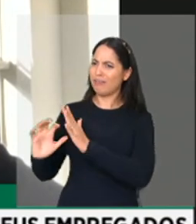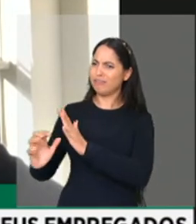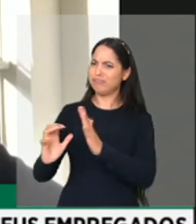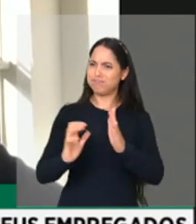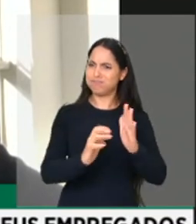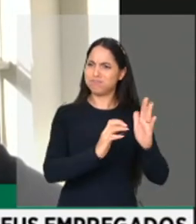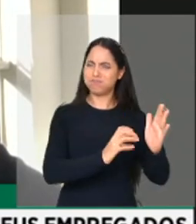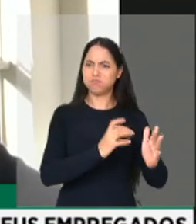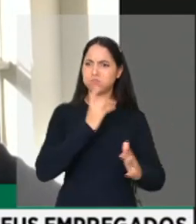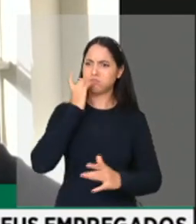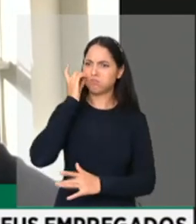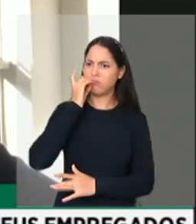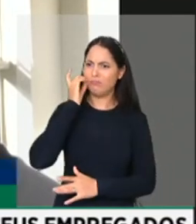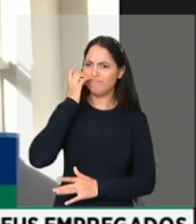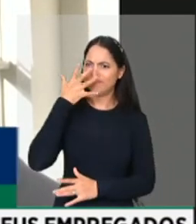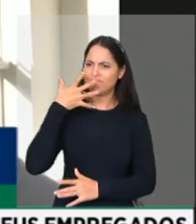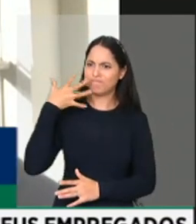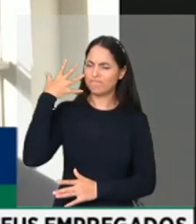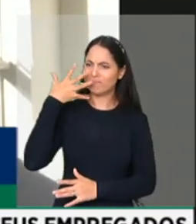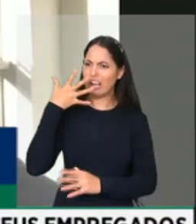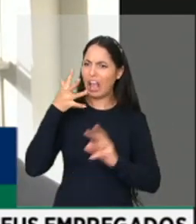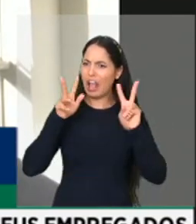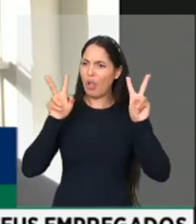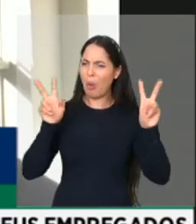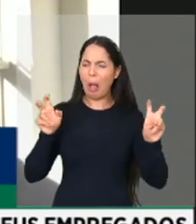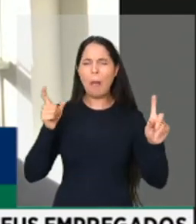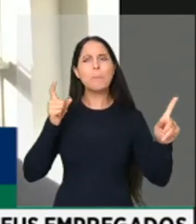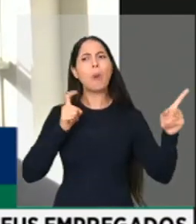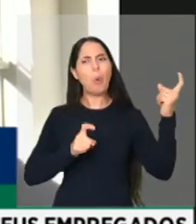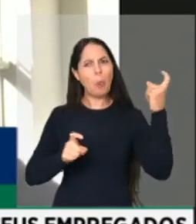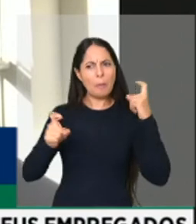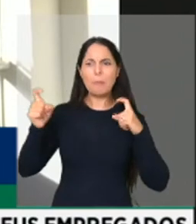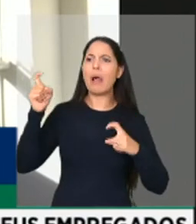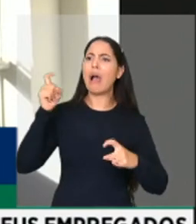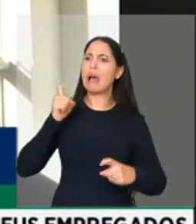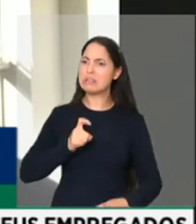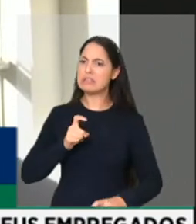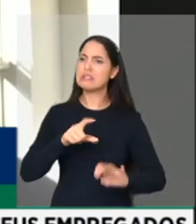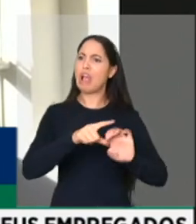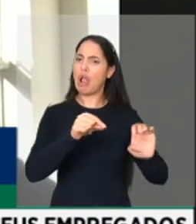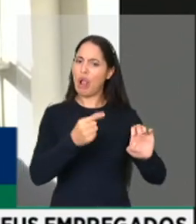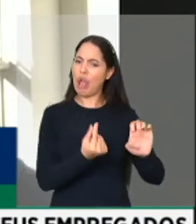PARLAMENTARES QUE... DIZEM PREOCUPADOS E QUE O DINHEIRO DO EMPRESÁRIO NÃO ESTÁ SENDO UTILIZADO, ENFIM E NA